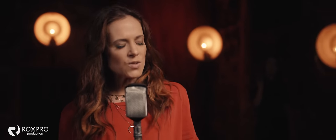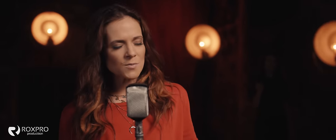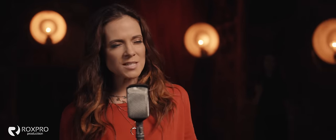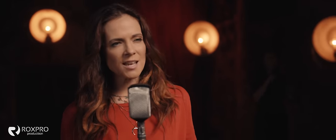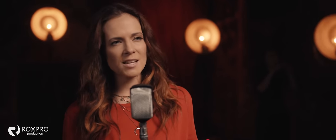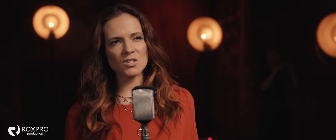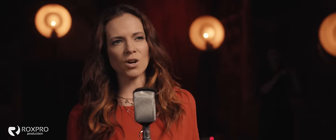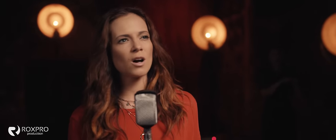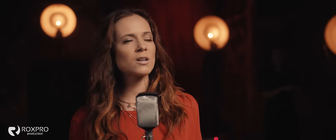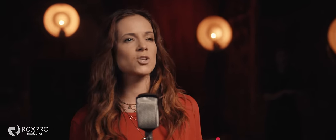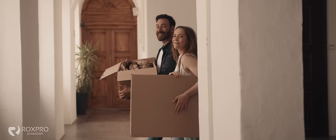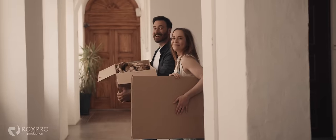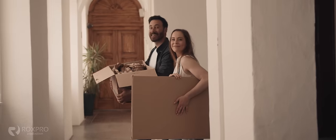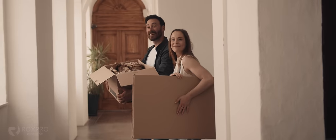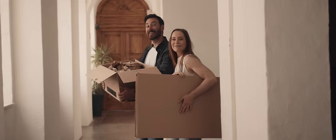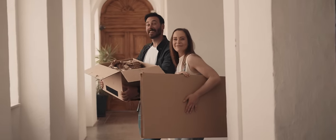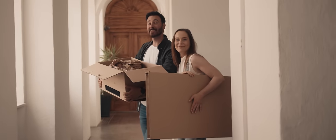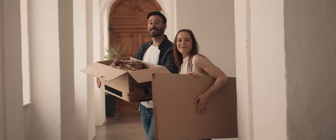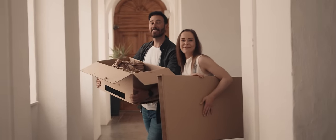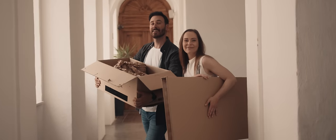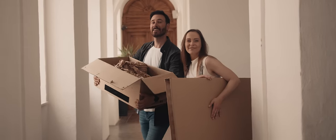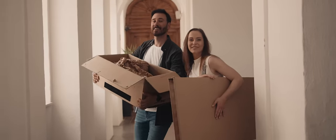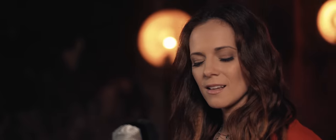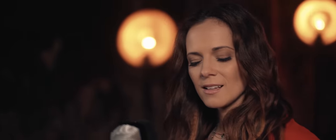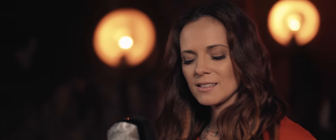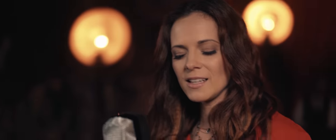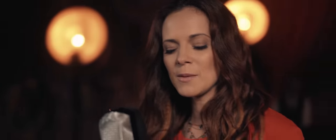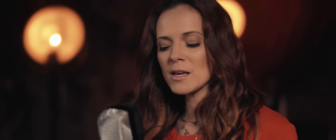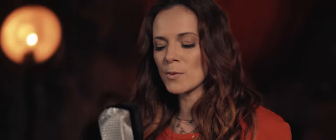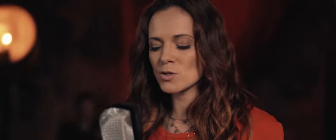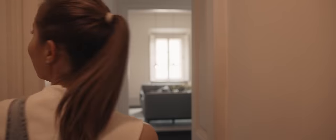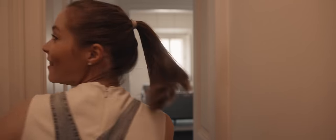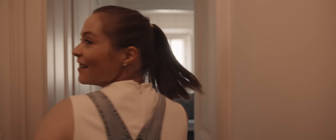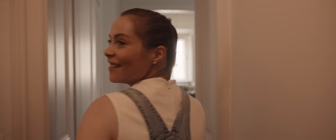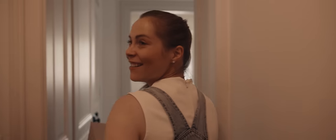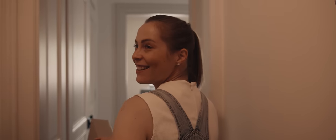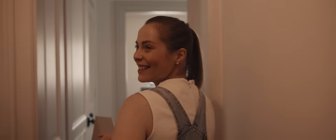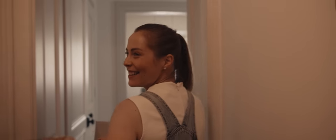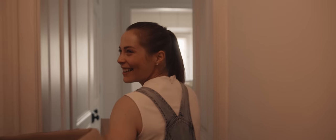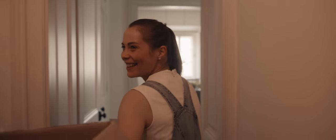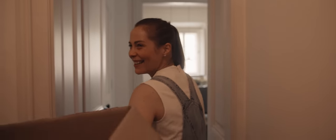vsem se neskončno mudi Ti me poslušaš v tišini